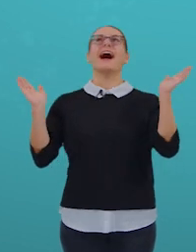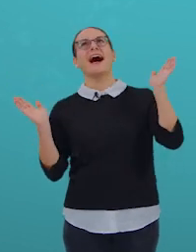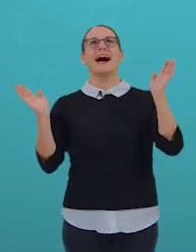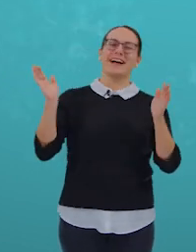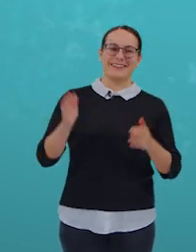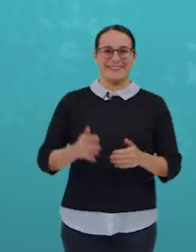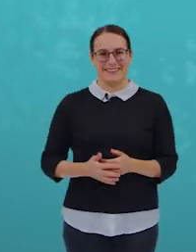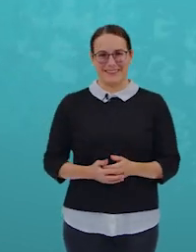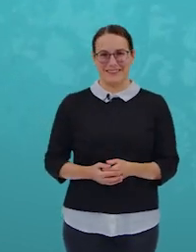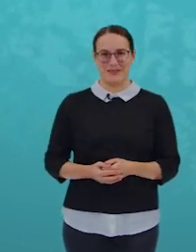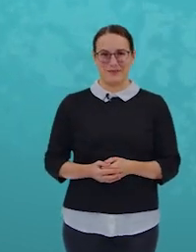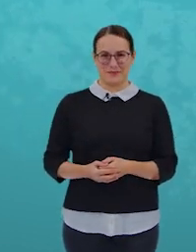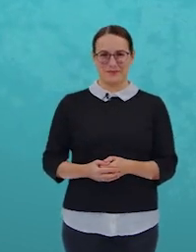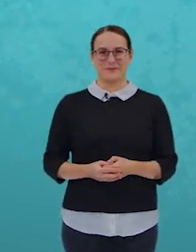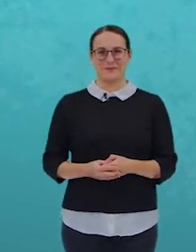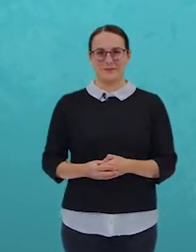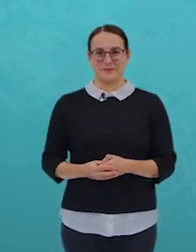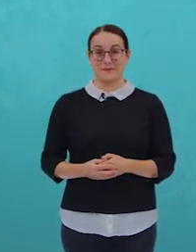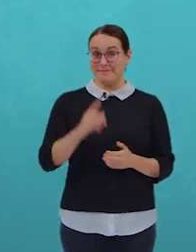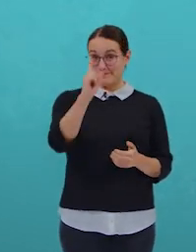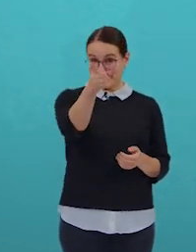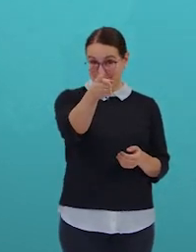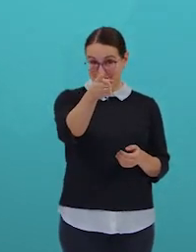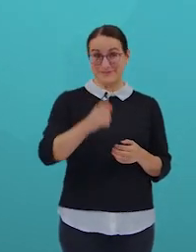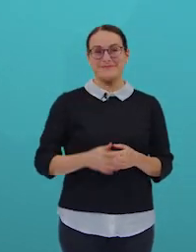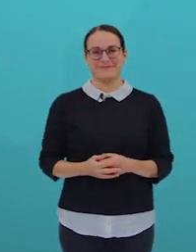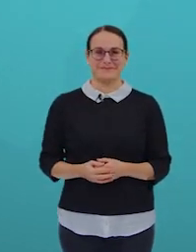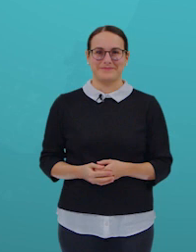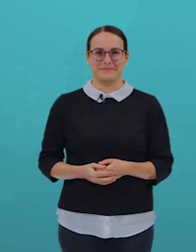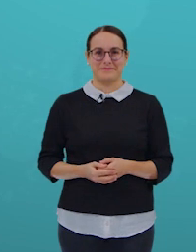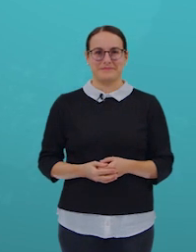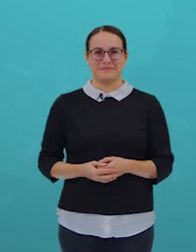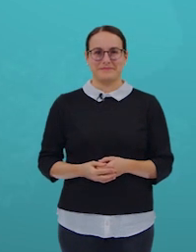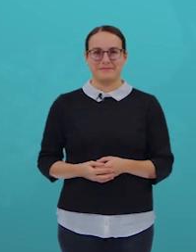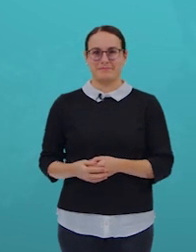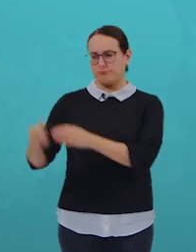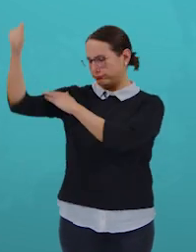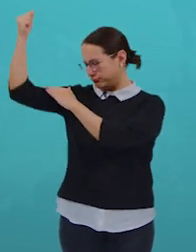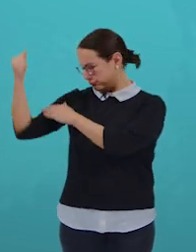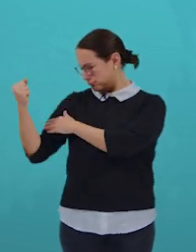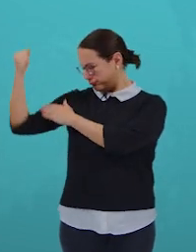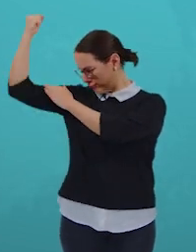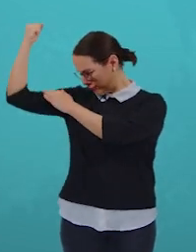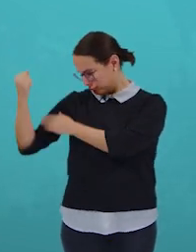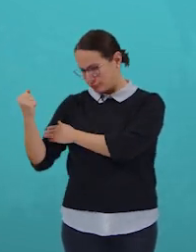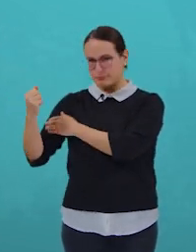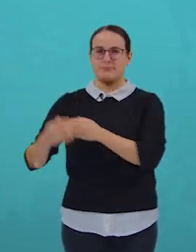Hinter jedem der 24 Türchen wartet eine tolle Überraschung auf dich. Außerdem geht „Fit im HV“ in eine neue Runde.